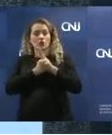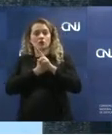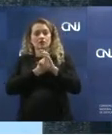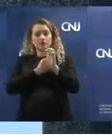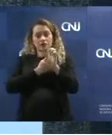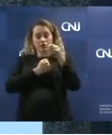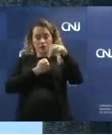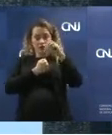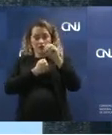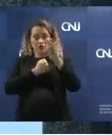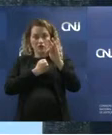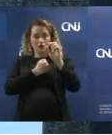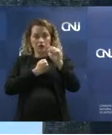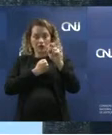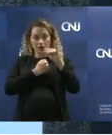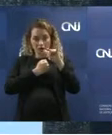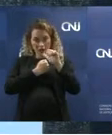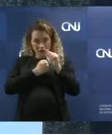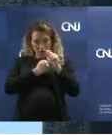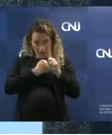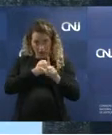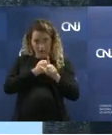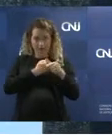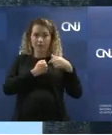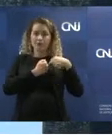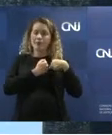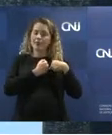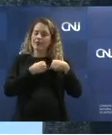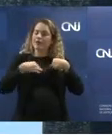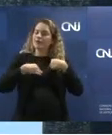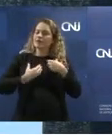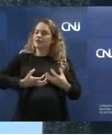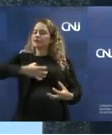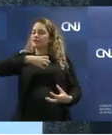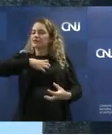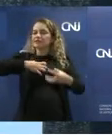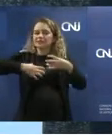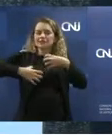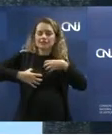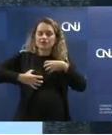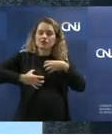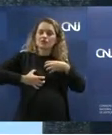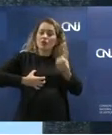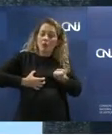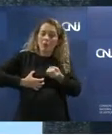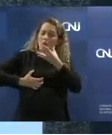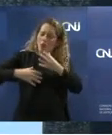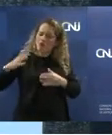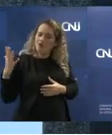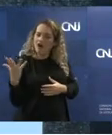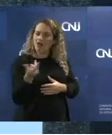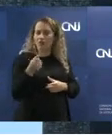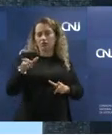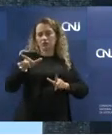Então, eu expresso o meu reconhecimento do valor de um trabalho do Colégio Notarial